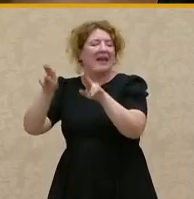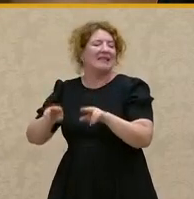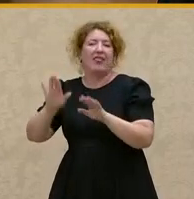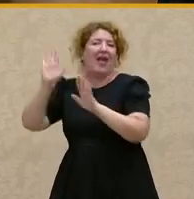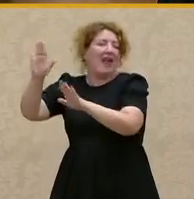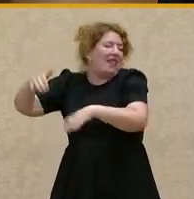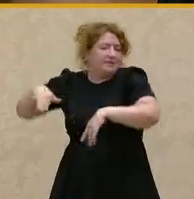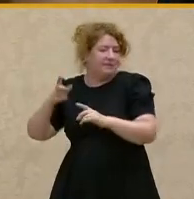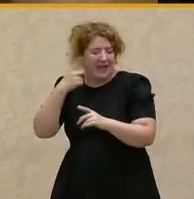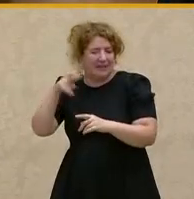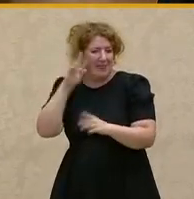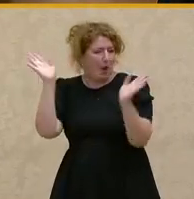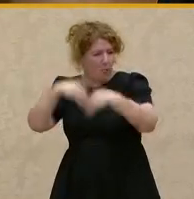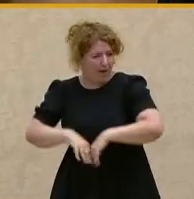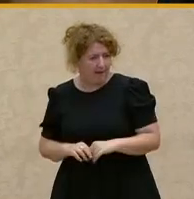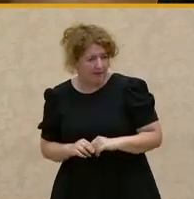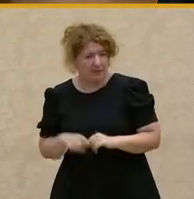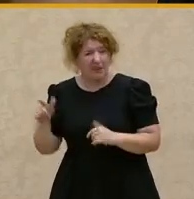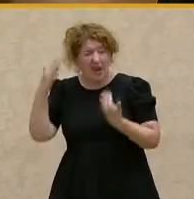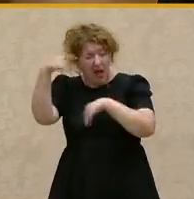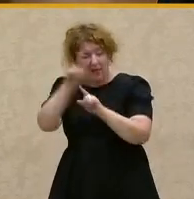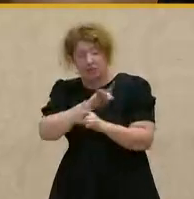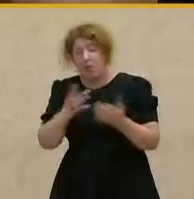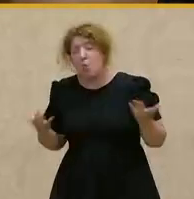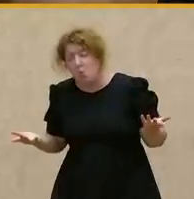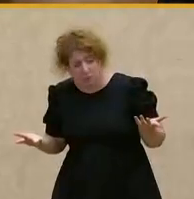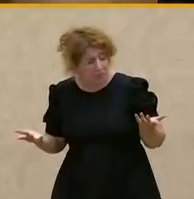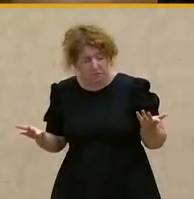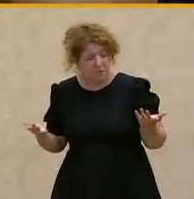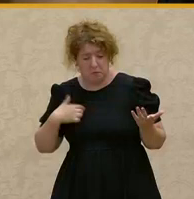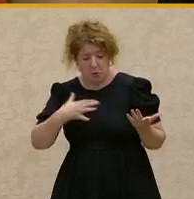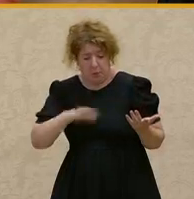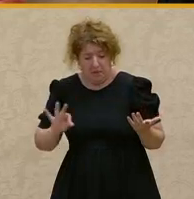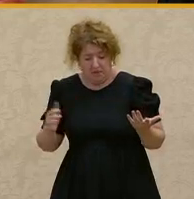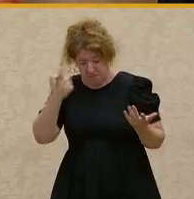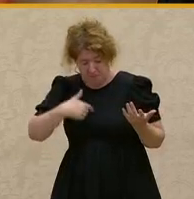donde la atención que reciben no les permitiría desarrollar ni mejorar en la comunicación,